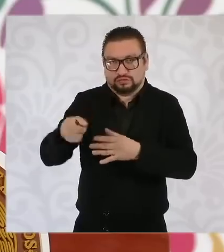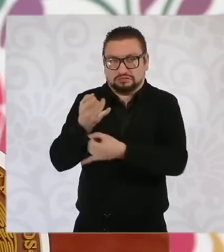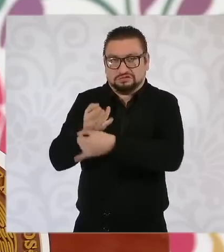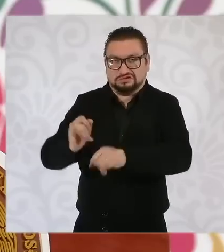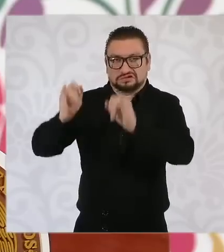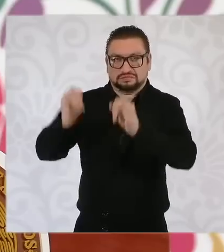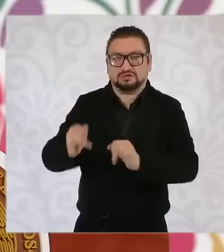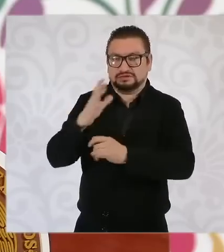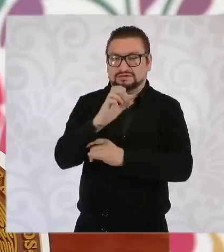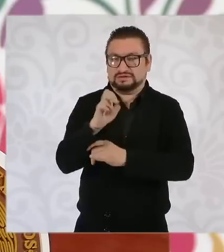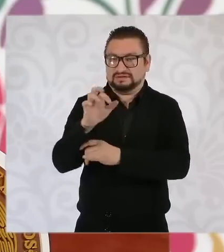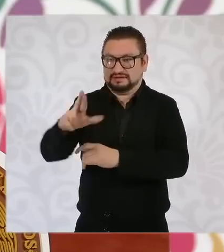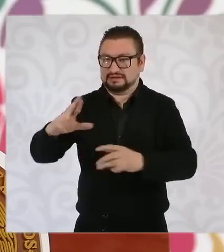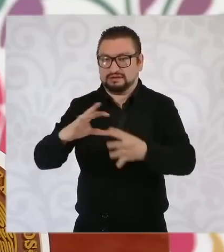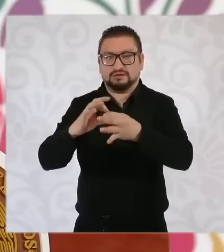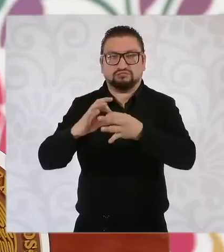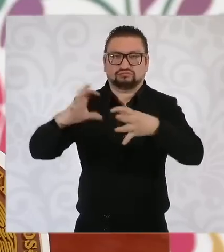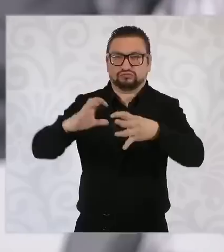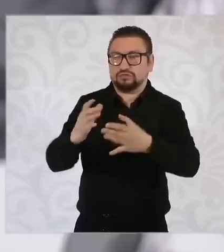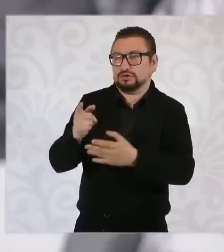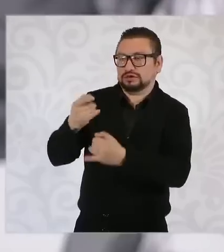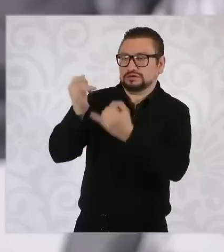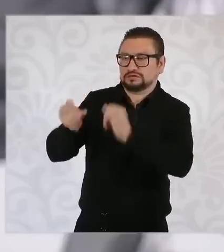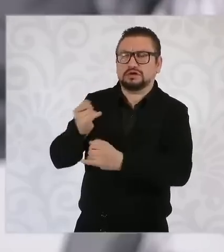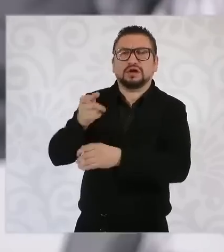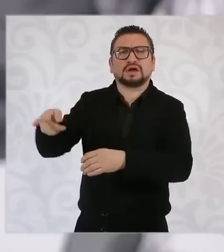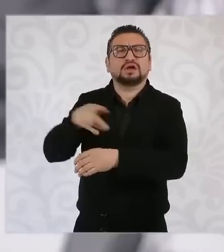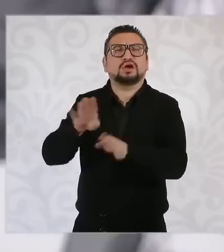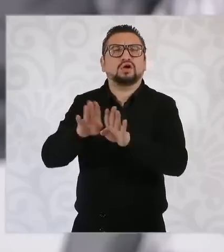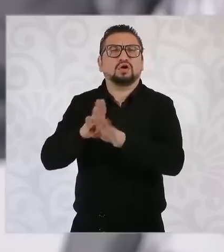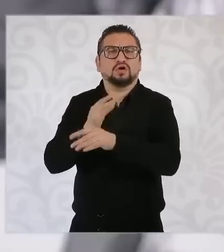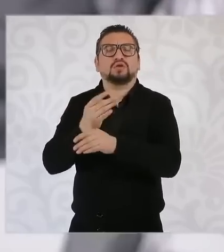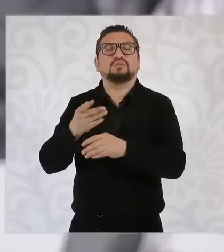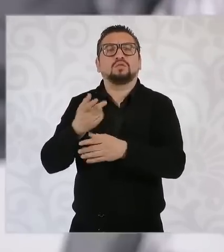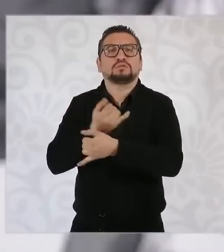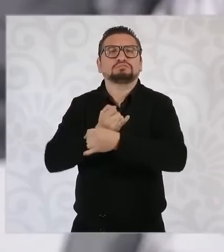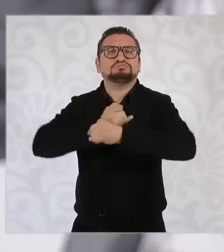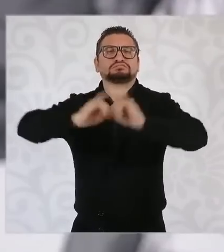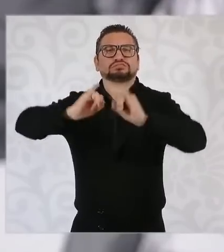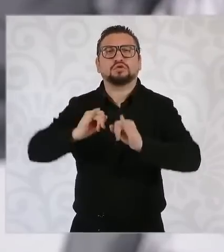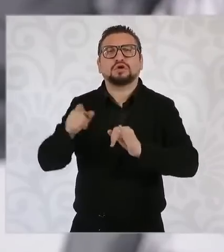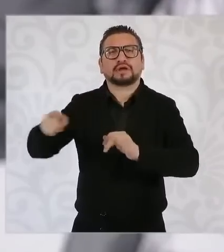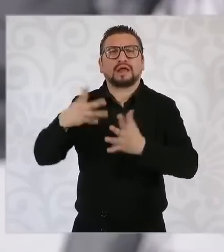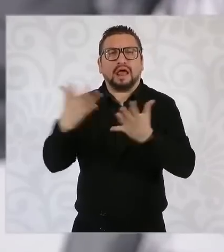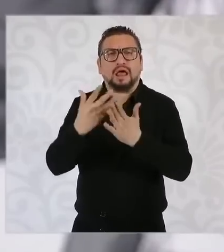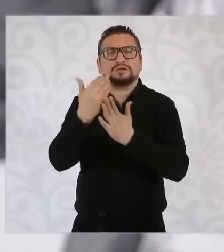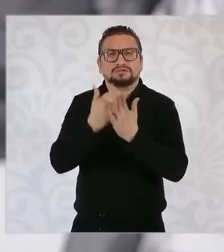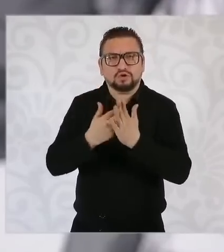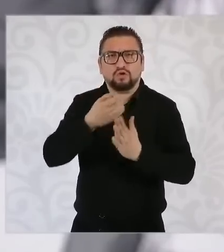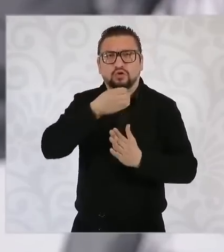cer con Independencia técnica y operativa para cumplir funciones de ente regulador en materia